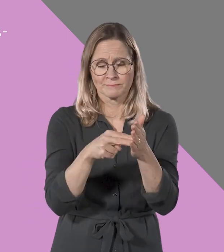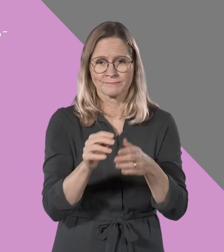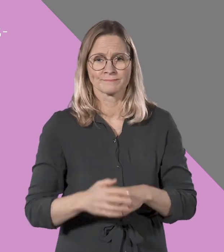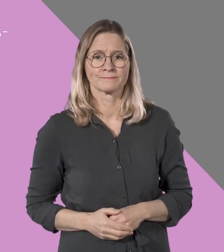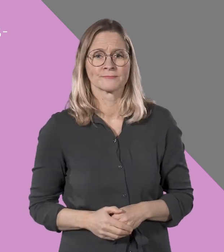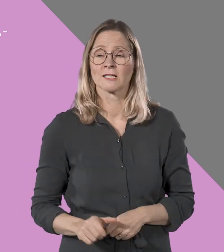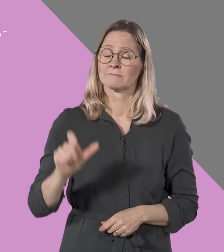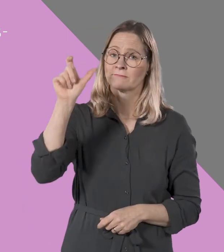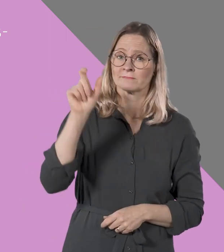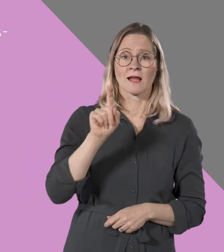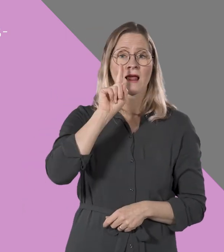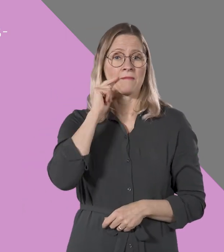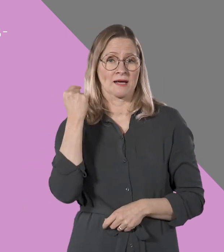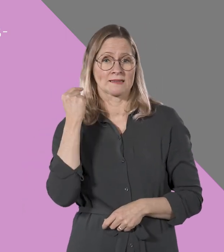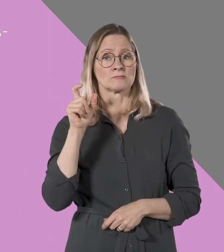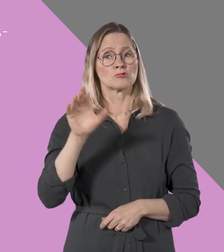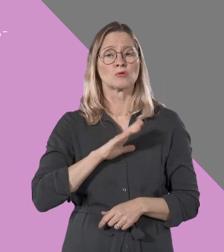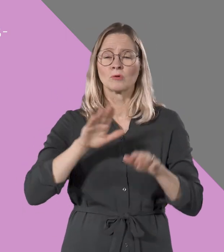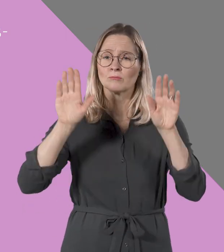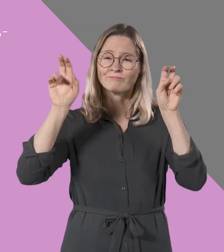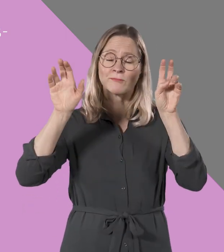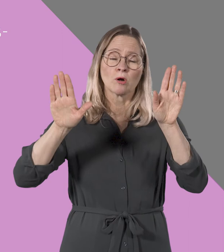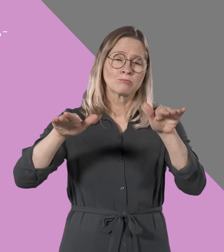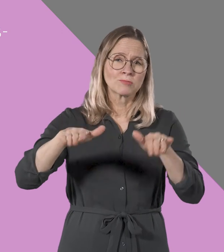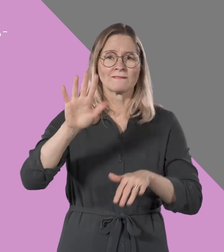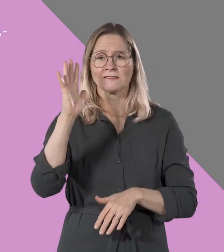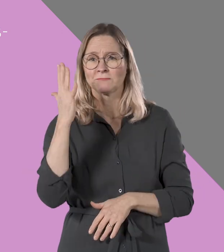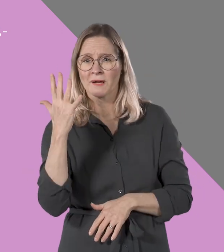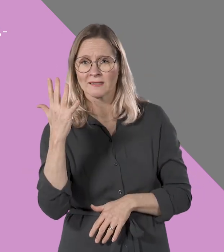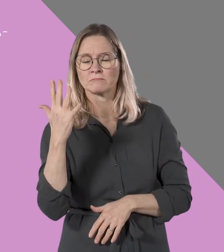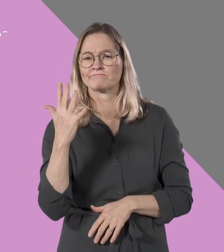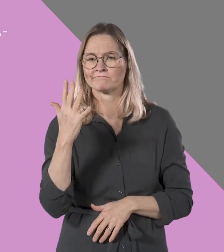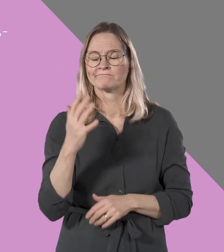jolla on sanottu olleen "vain viisi markkaa" taskussaan.